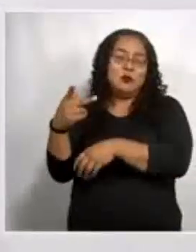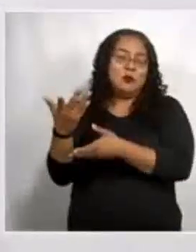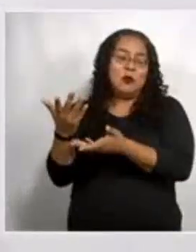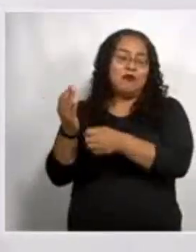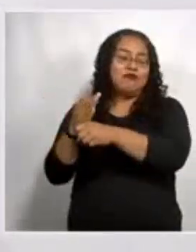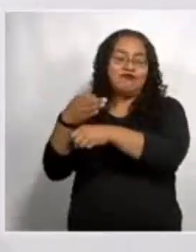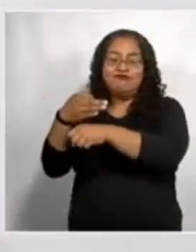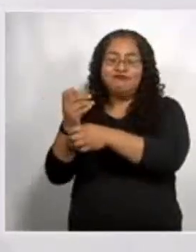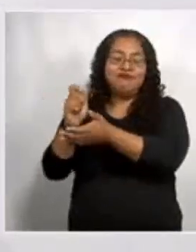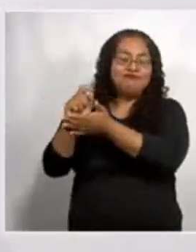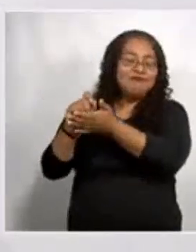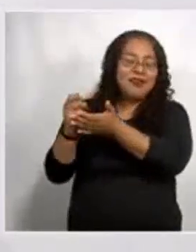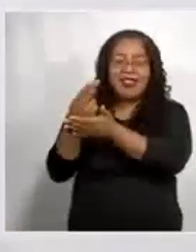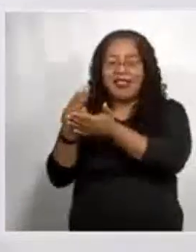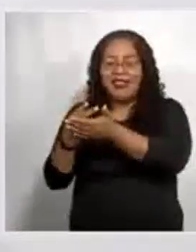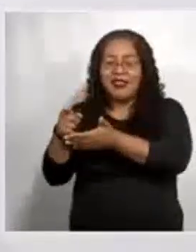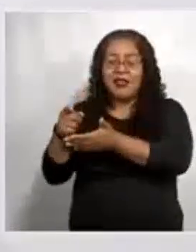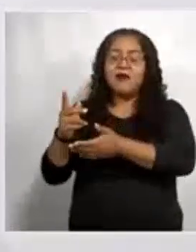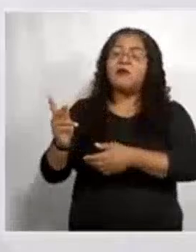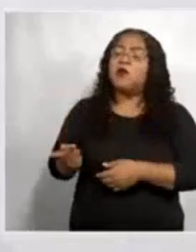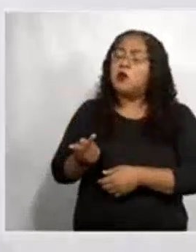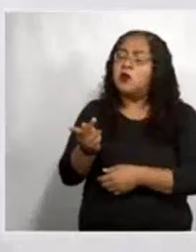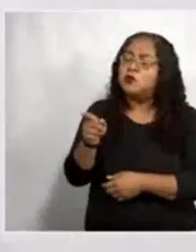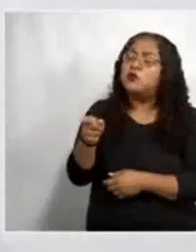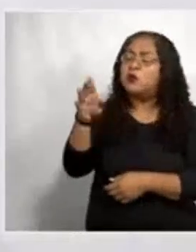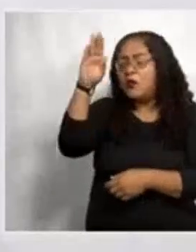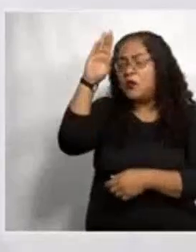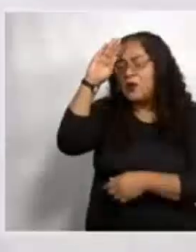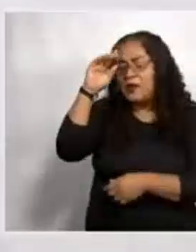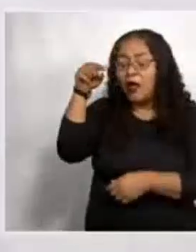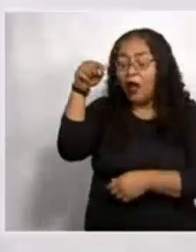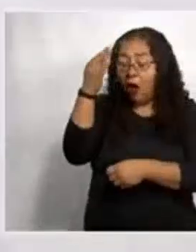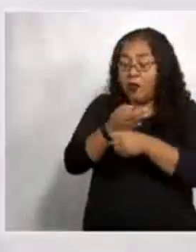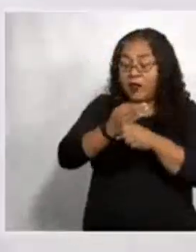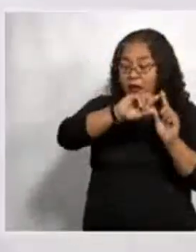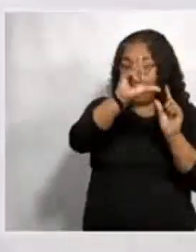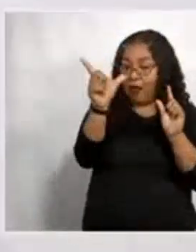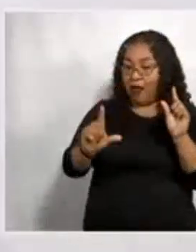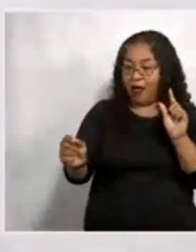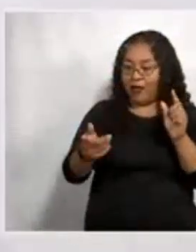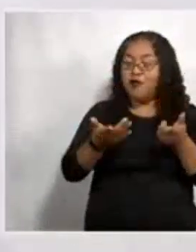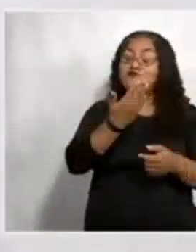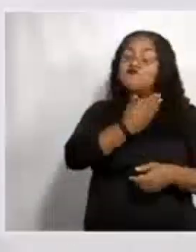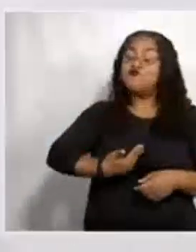"Oiga, ¿qué opina que una mujer por primera vez llegó a la presidencia?" Y entonces quiso